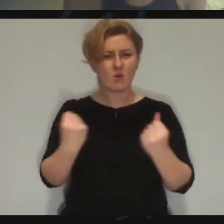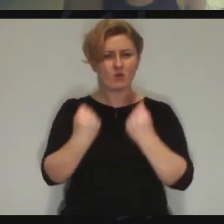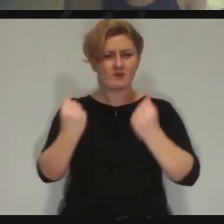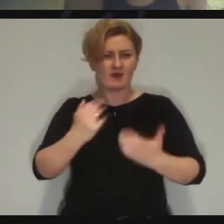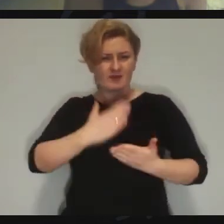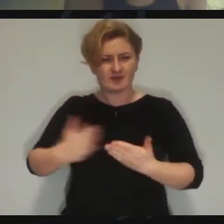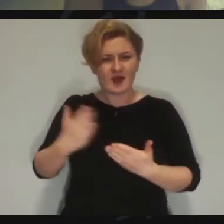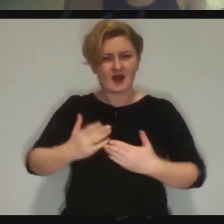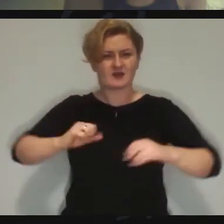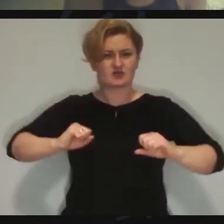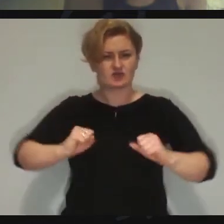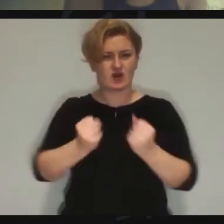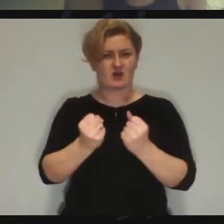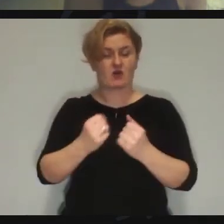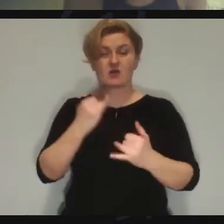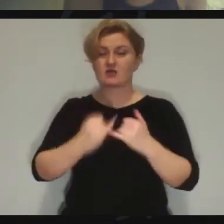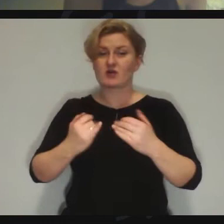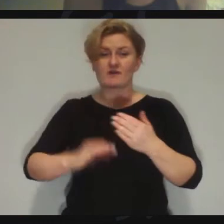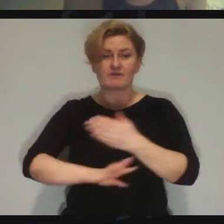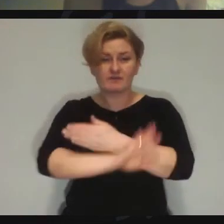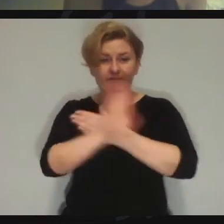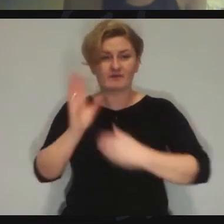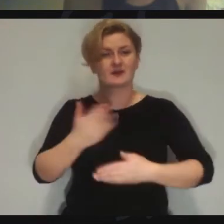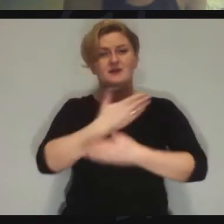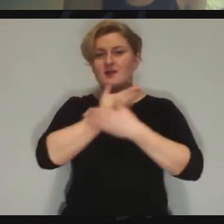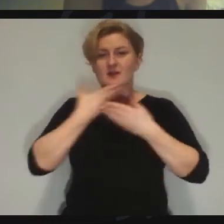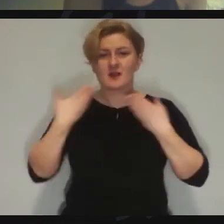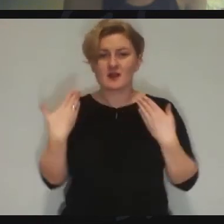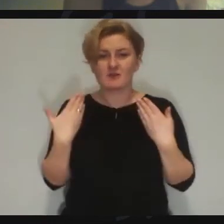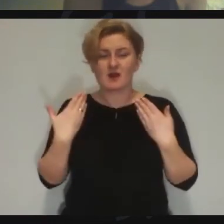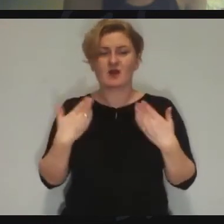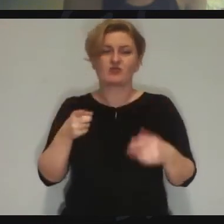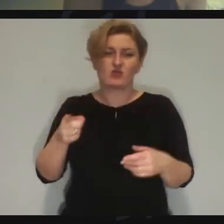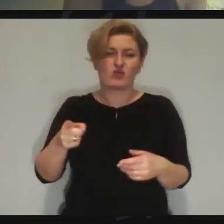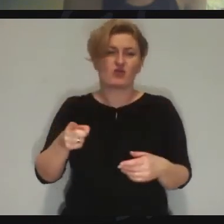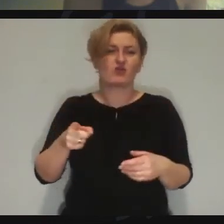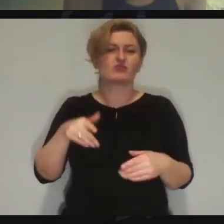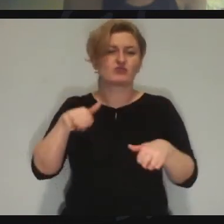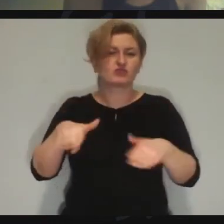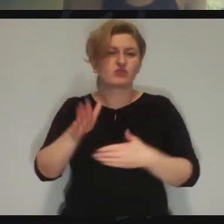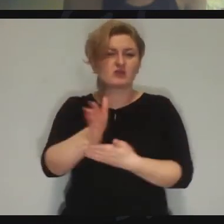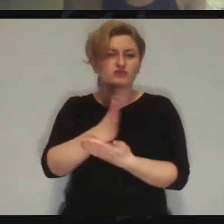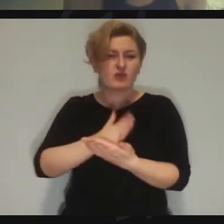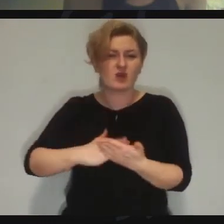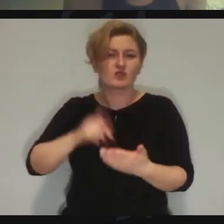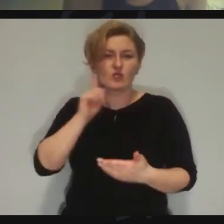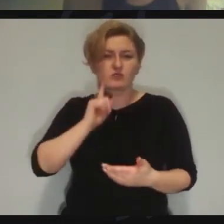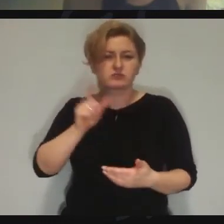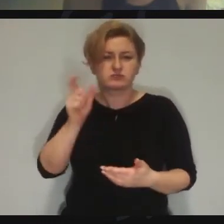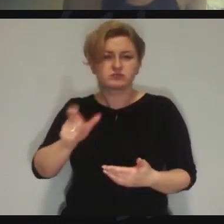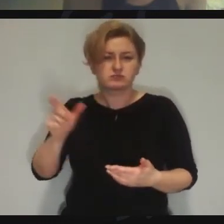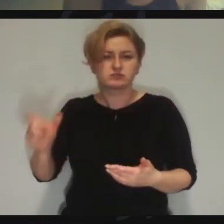Duża część chłopaków traktuje to tylko jako trening,